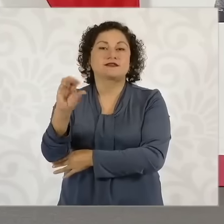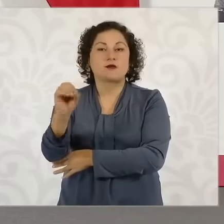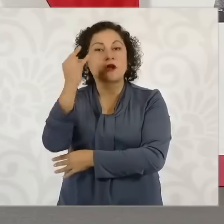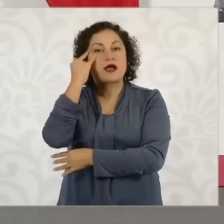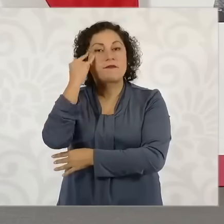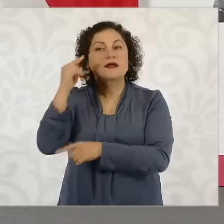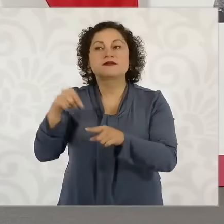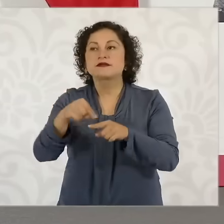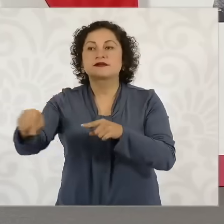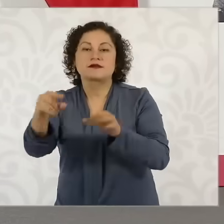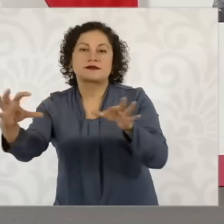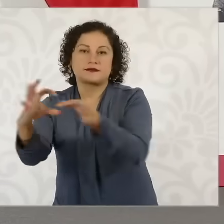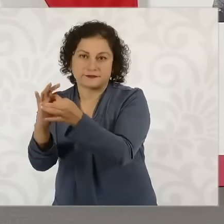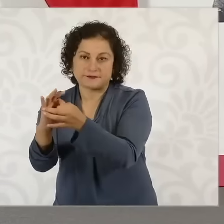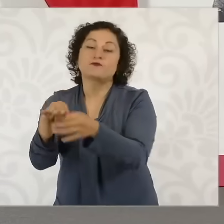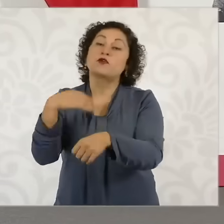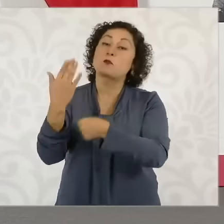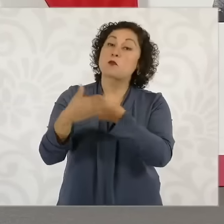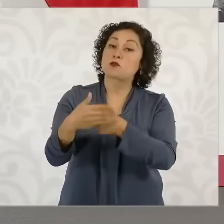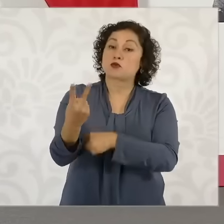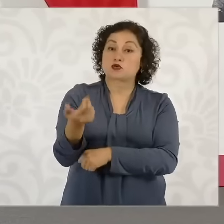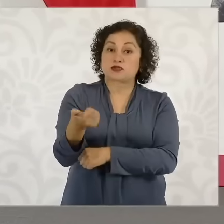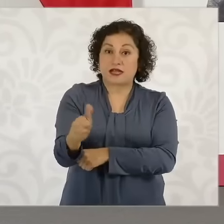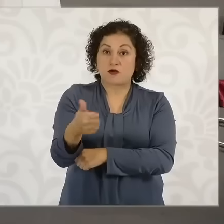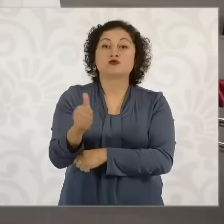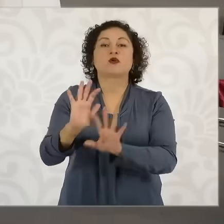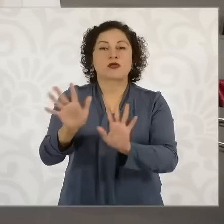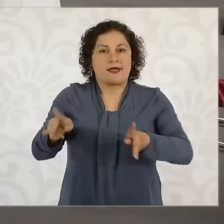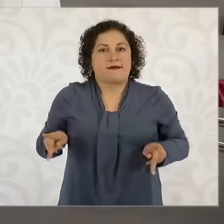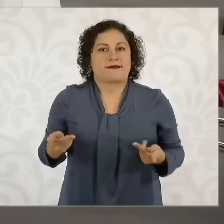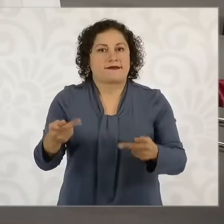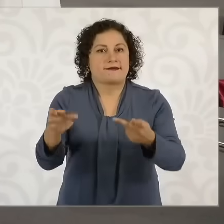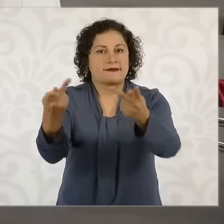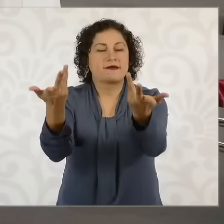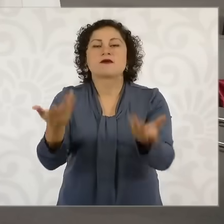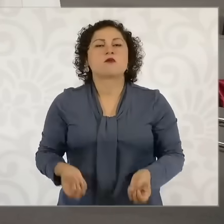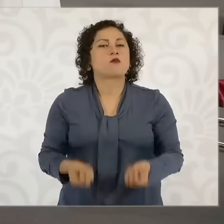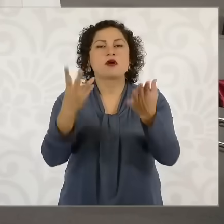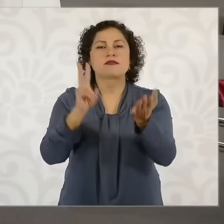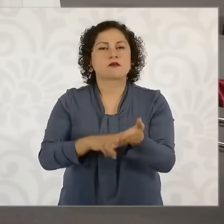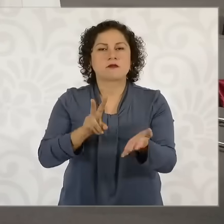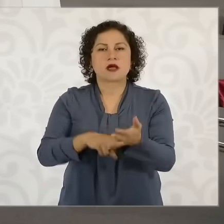regular el 2 de agosto, como está programado. El costo de este transporte será de 18 pesos